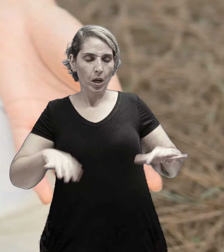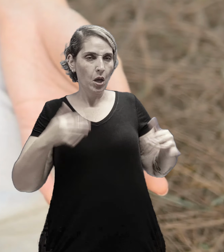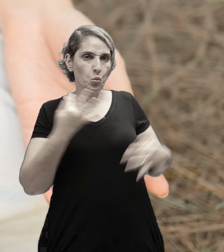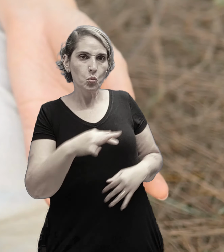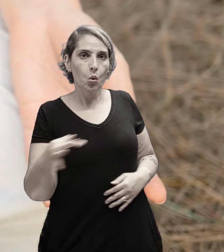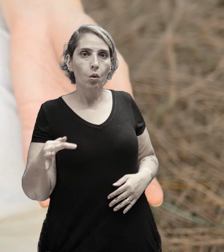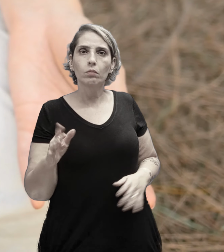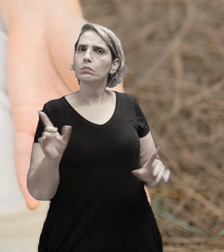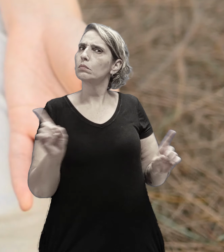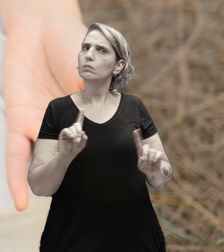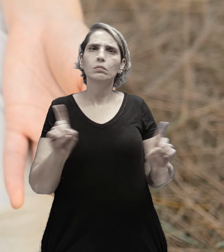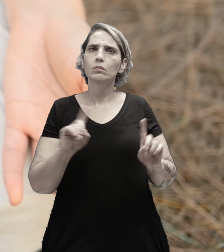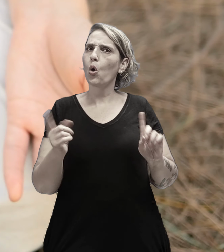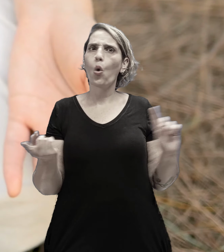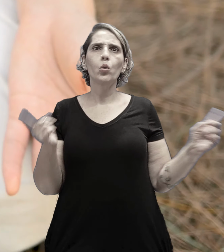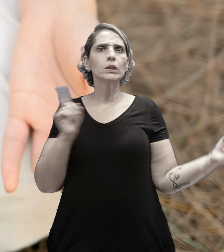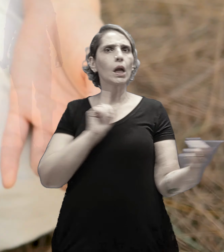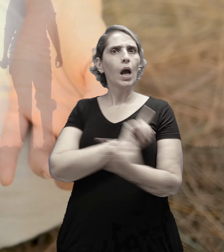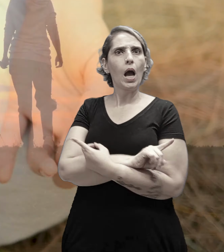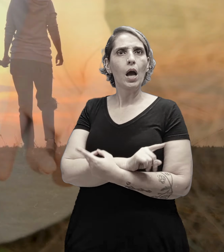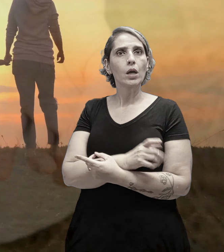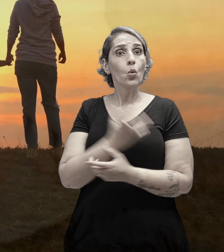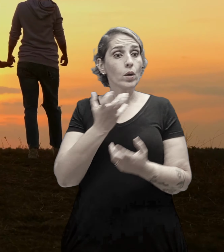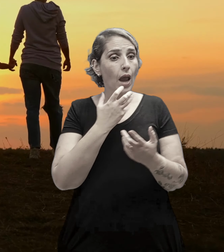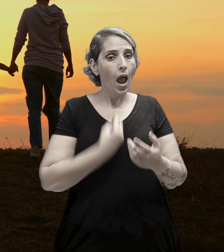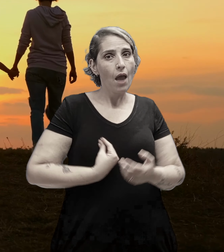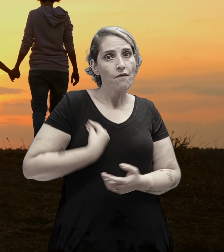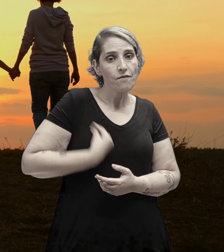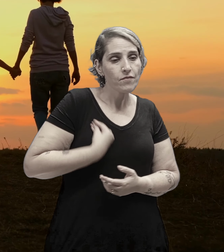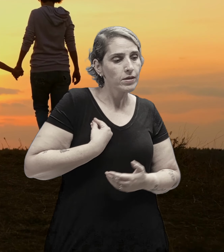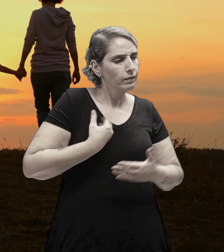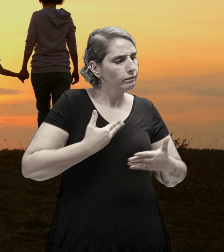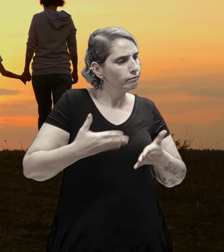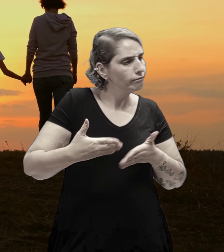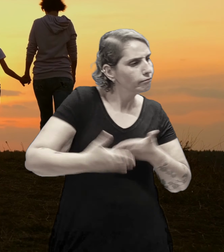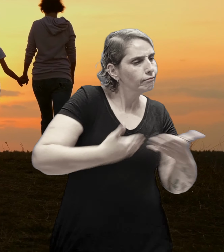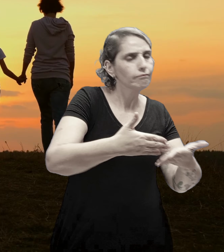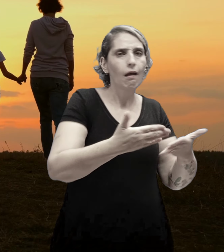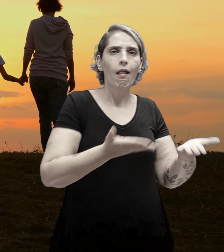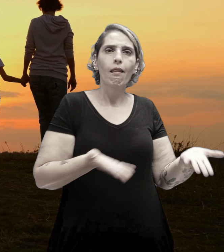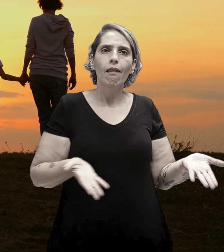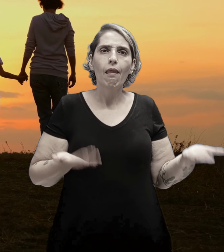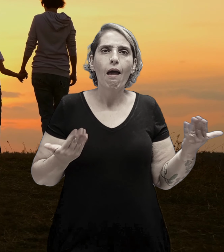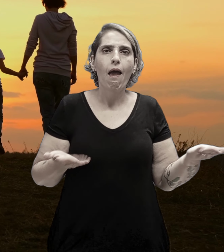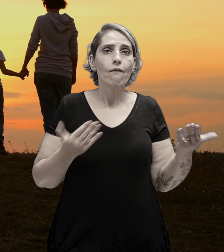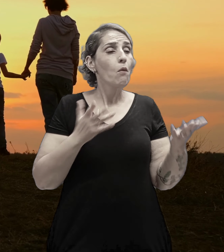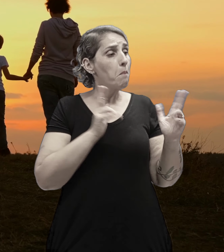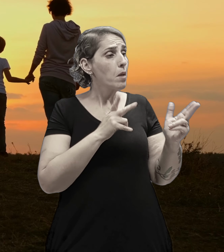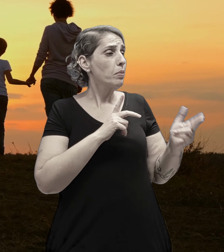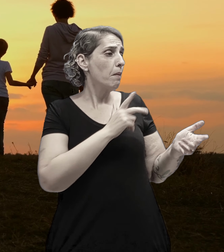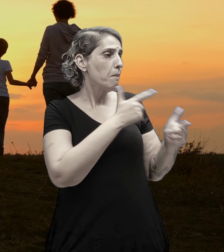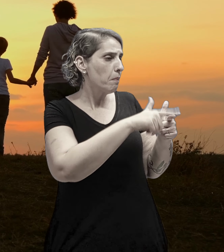Pelo contrário, é aprender a caminhar com leveza mesmo diante das adversidades.